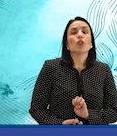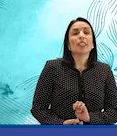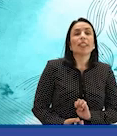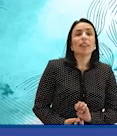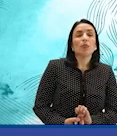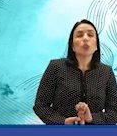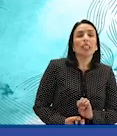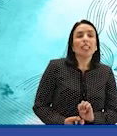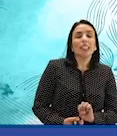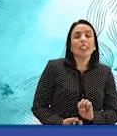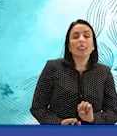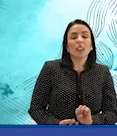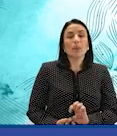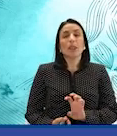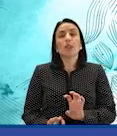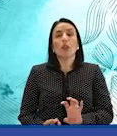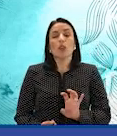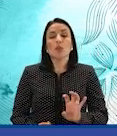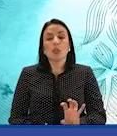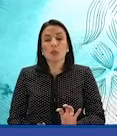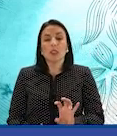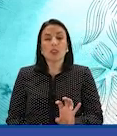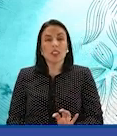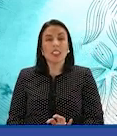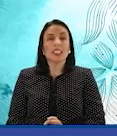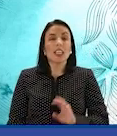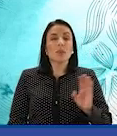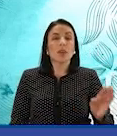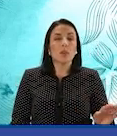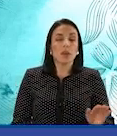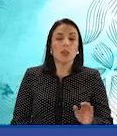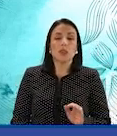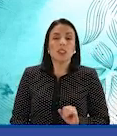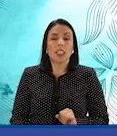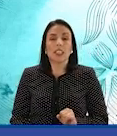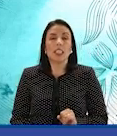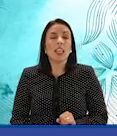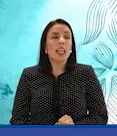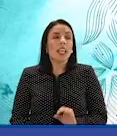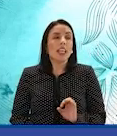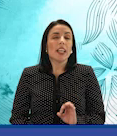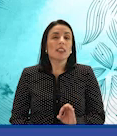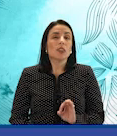recibimos el 30 de setiembre todos los presupuestos iniciales para el periodo siguiente y de esos